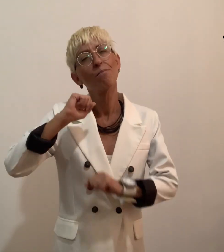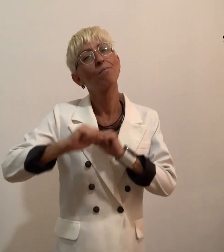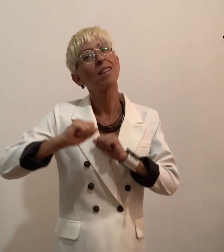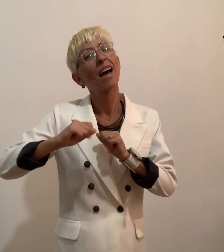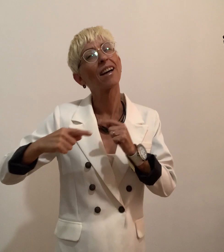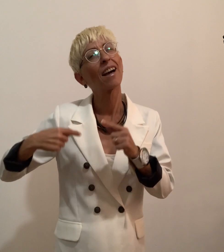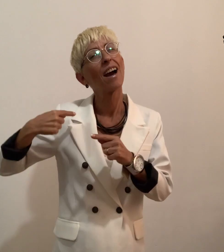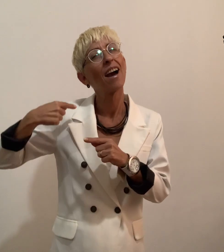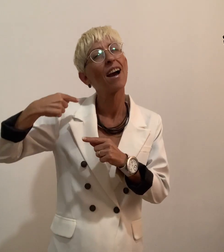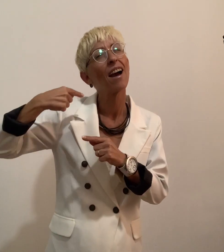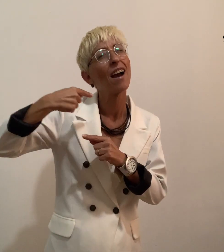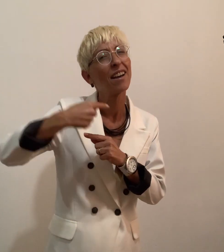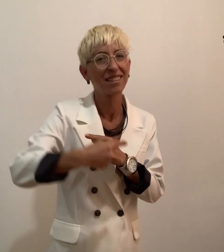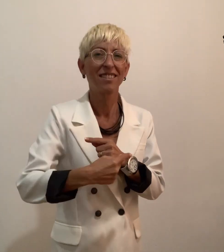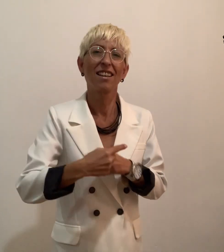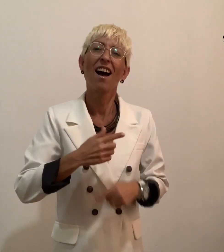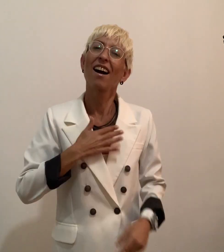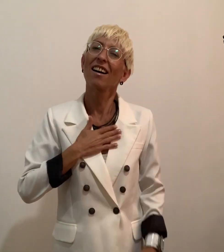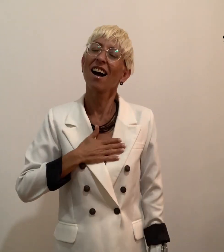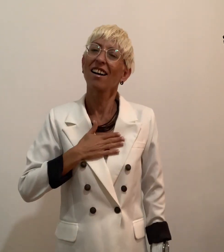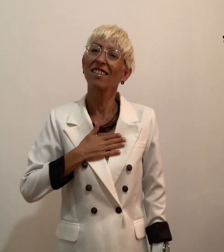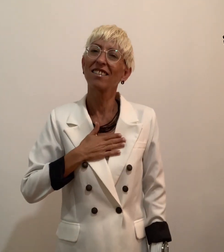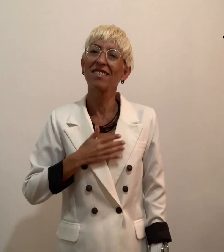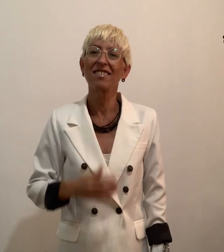ומנהגי החג